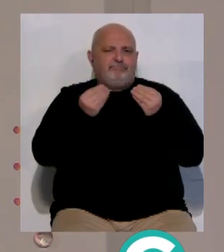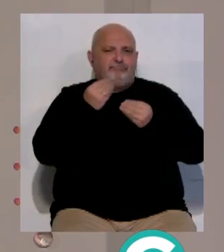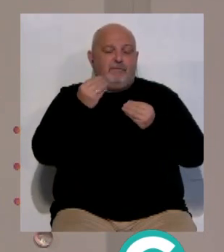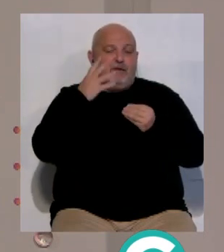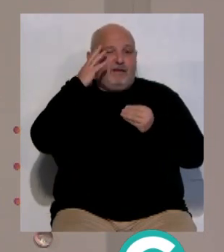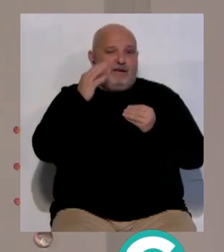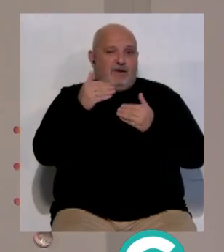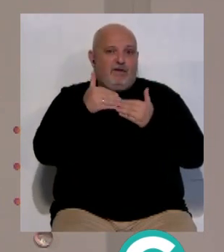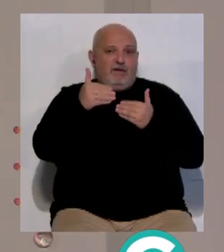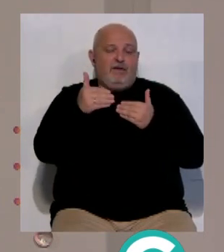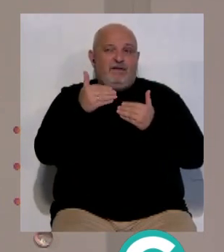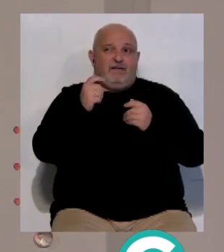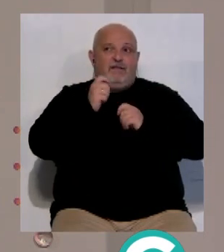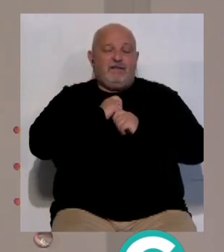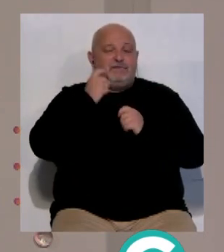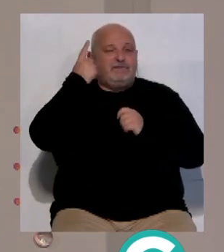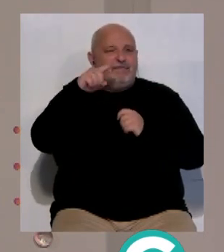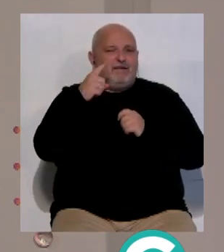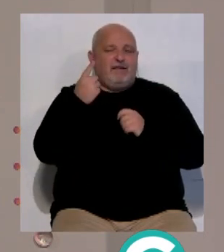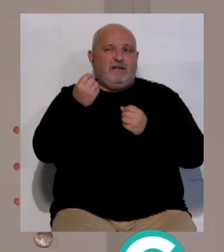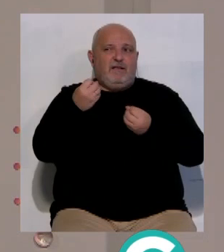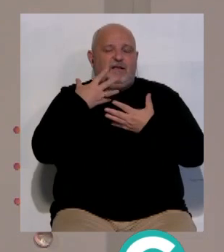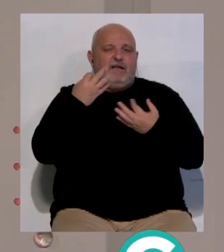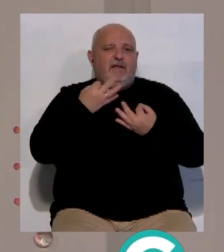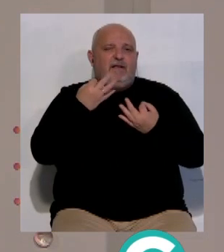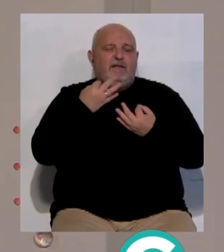que de que lo que me queda por saber es lo que tú has comentado no de de ha ver si hubiéramos sido